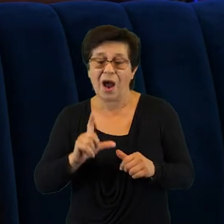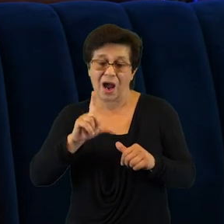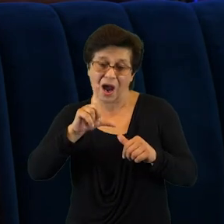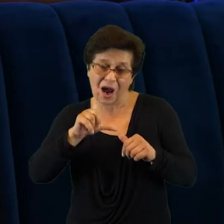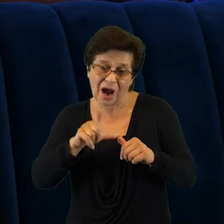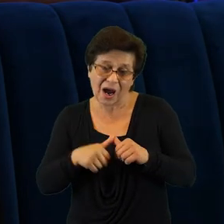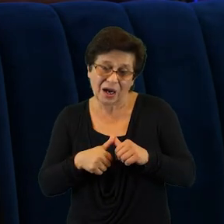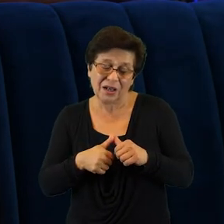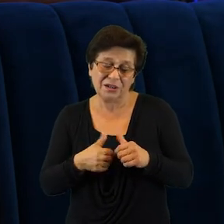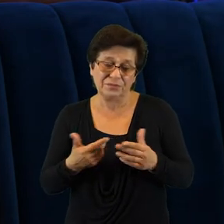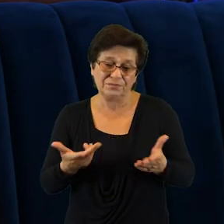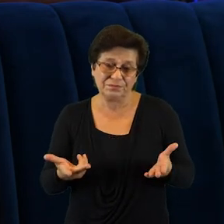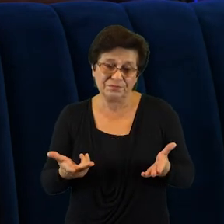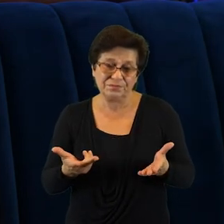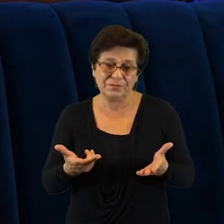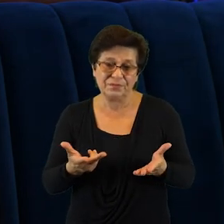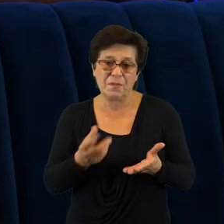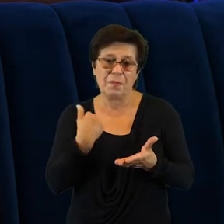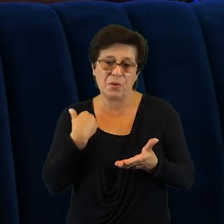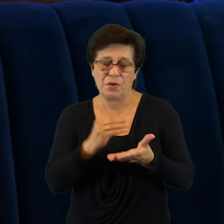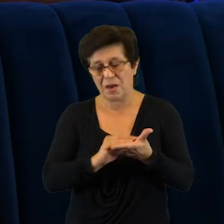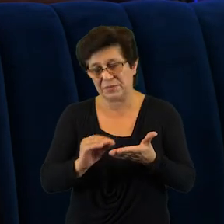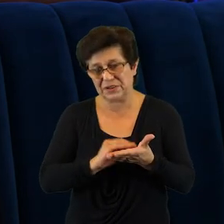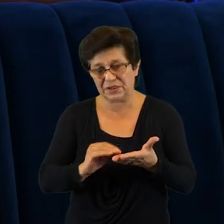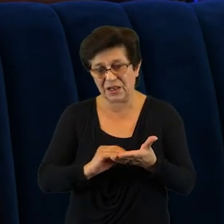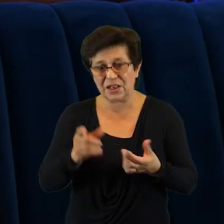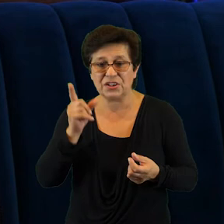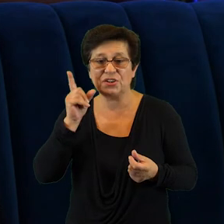ale dlaczego mielibyśmy ją podważać? Zwłaszcza, że Anna Iwaszkiewicz